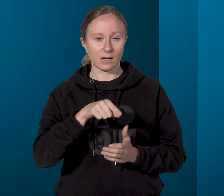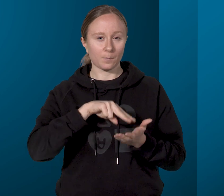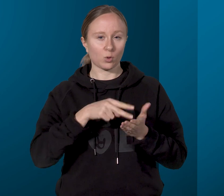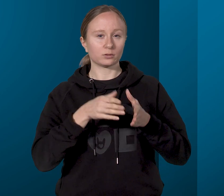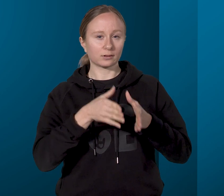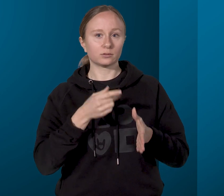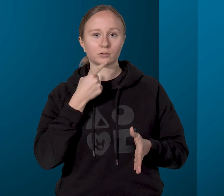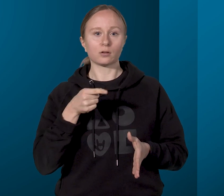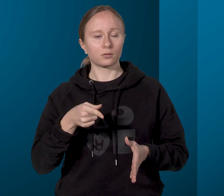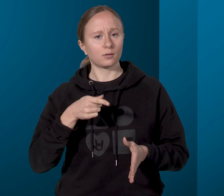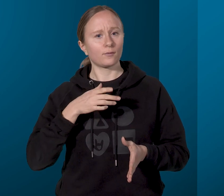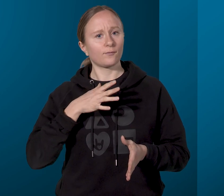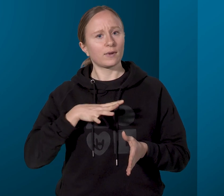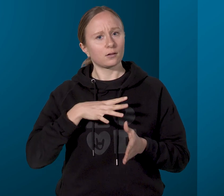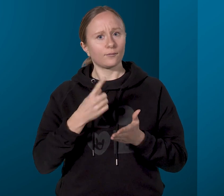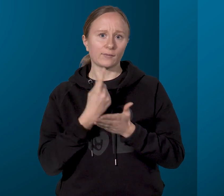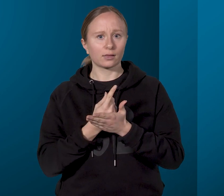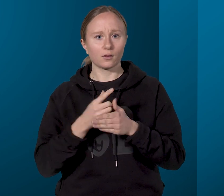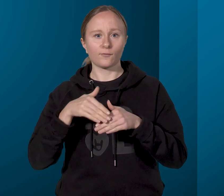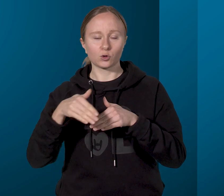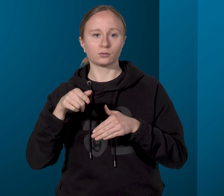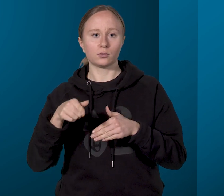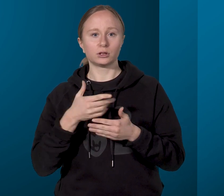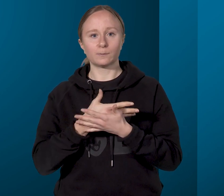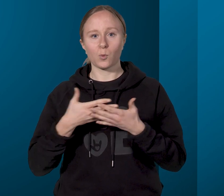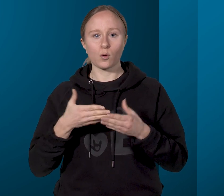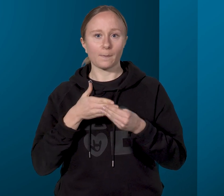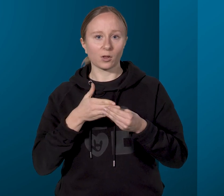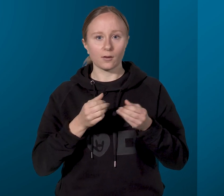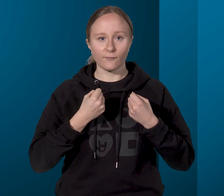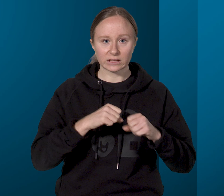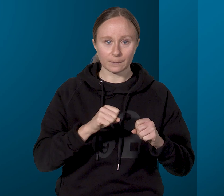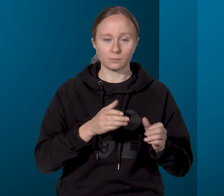Inom projektet anses det vara viktigt att fortsätta med språkmentorverksamheten -